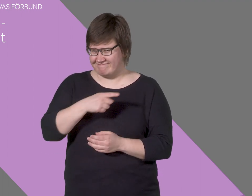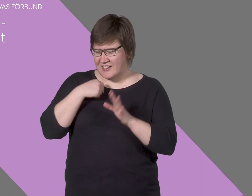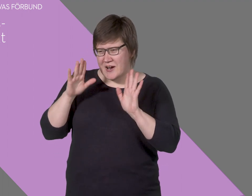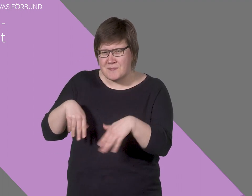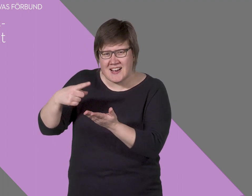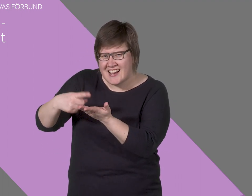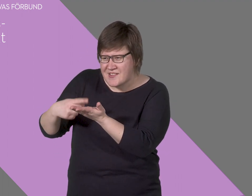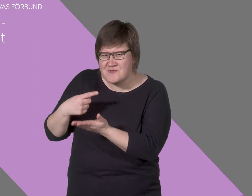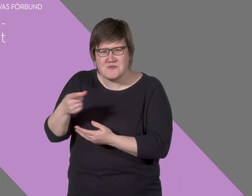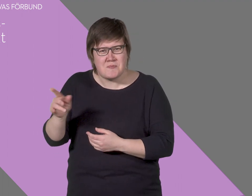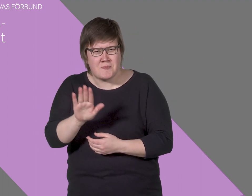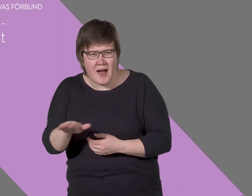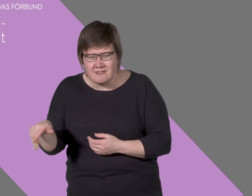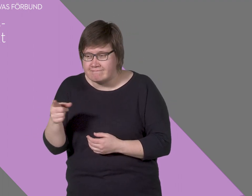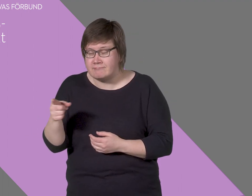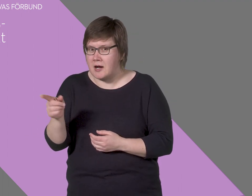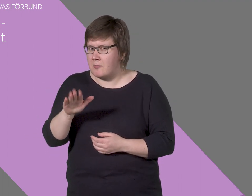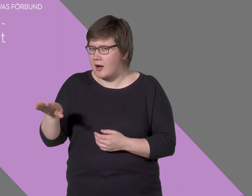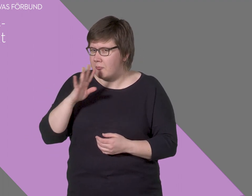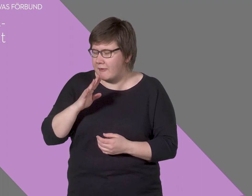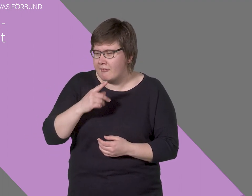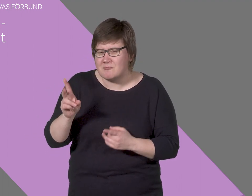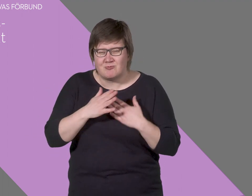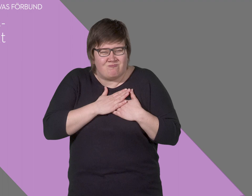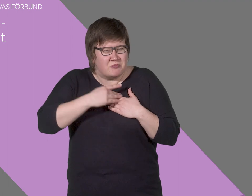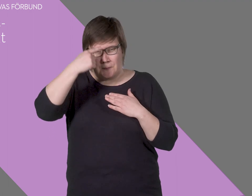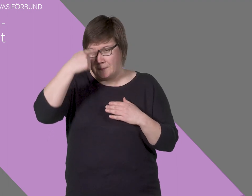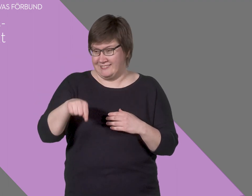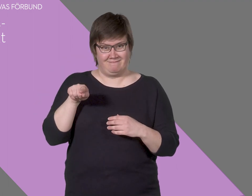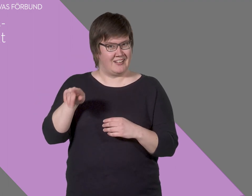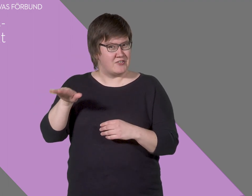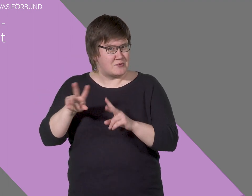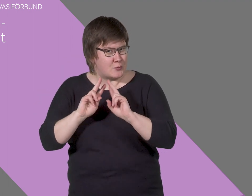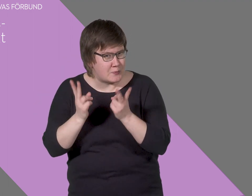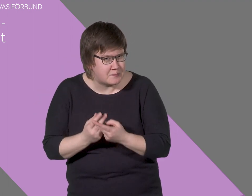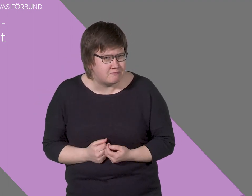Vi intervjuade barnen, och de berättade att de älskar eftermiddagsklubben -